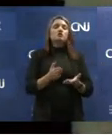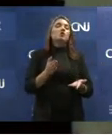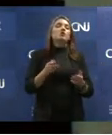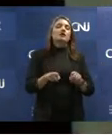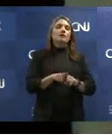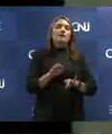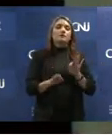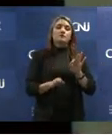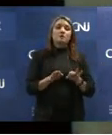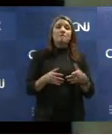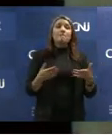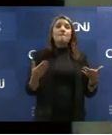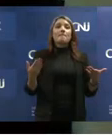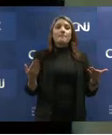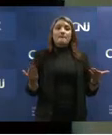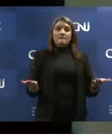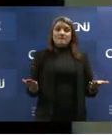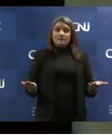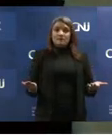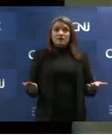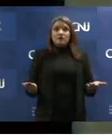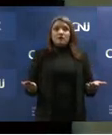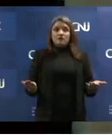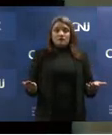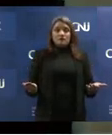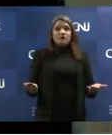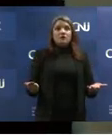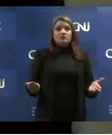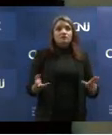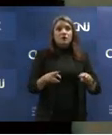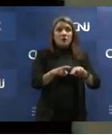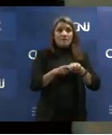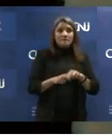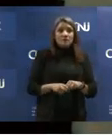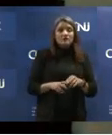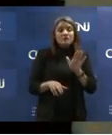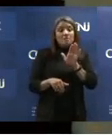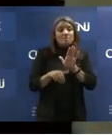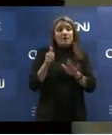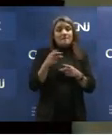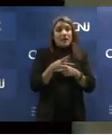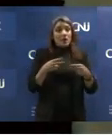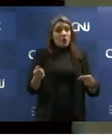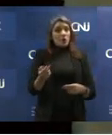Então, na esteira desse raciocínio, a primeira ponderação que ora se faz